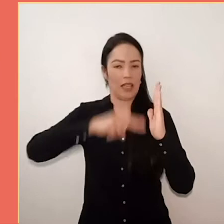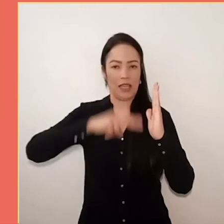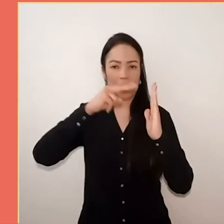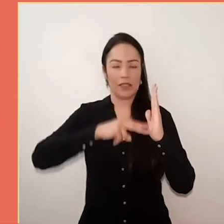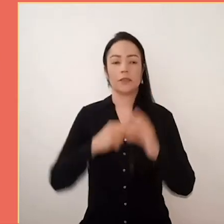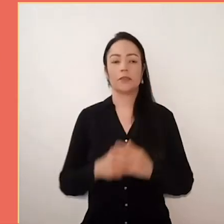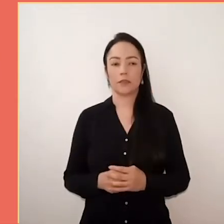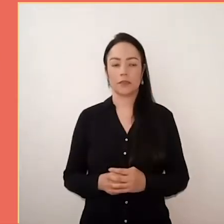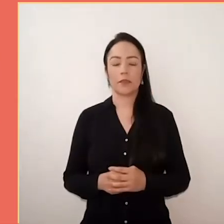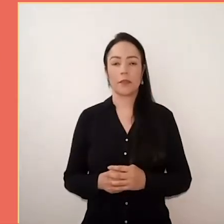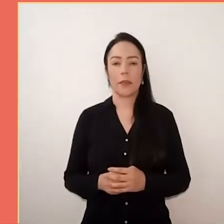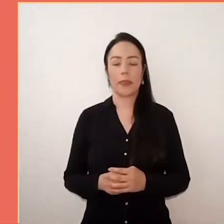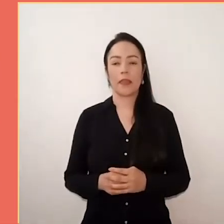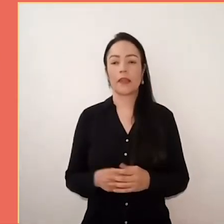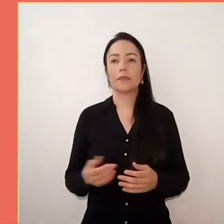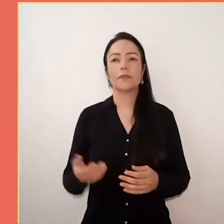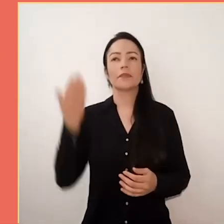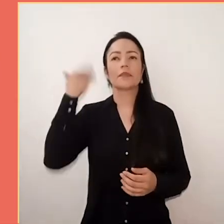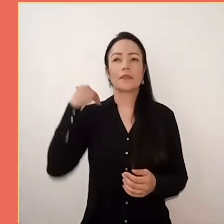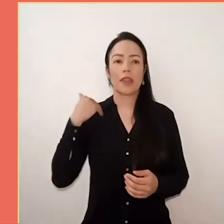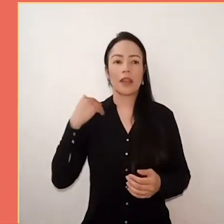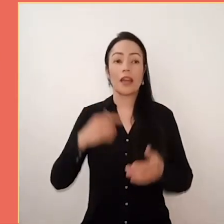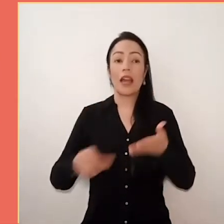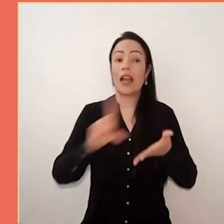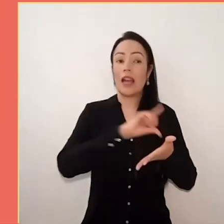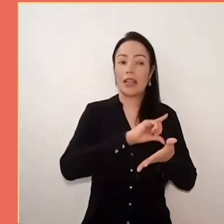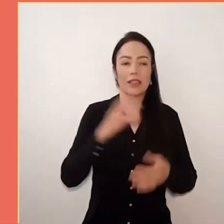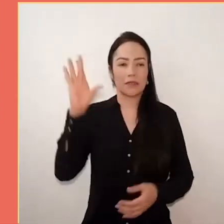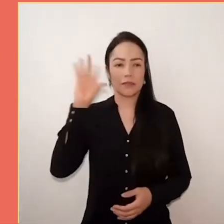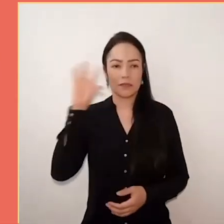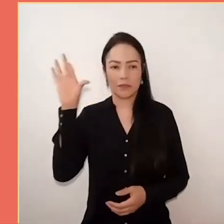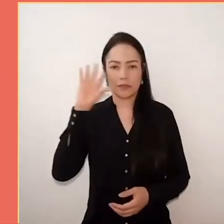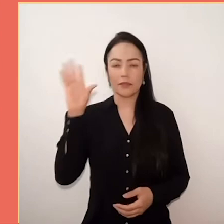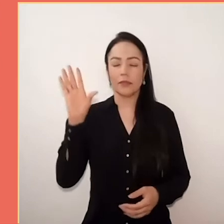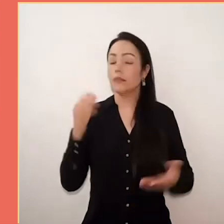antes, anterior a essa reflexão, que concepção leitora